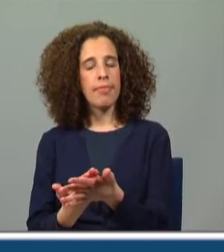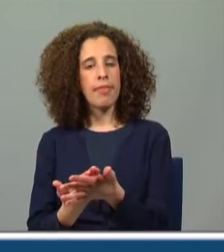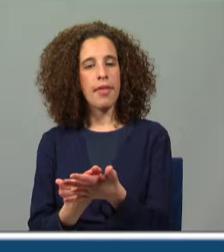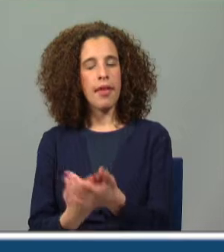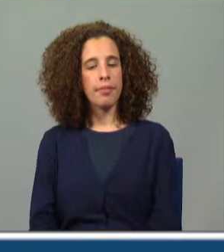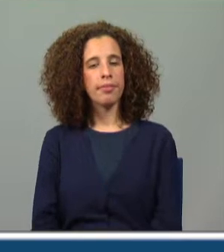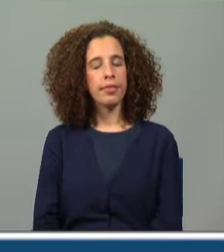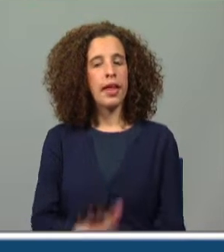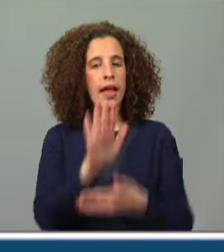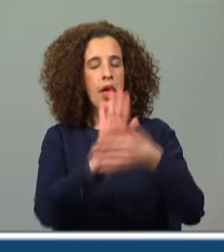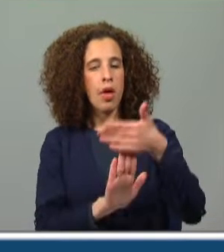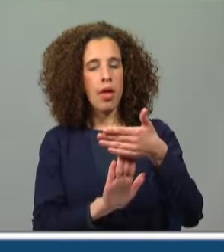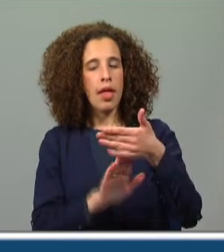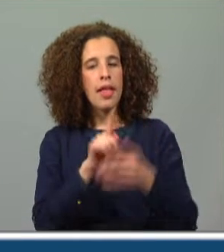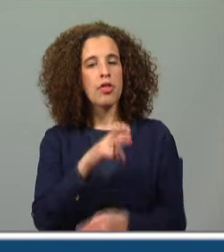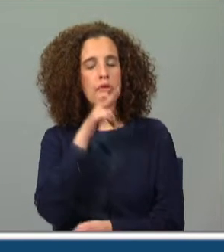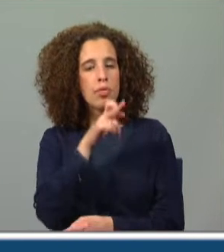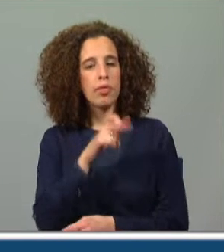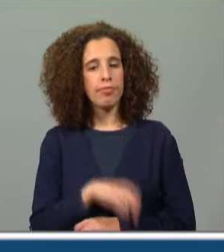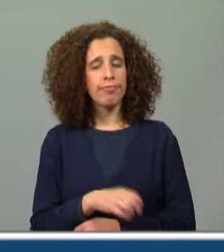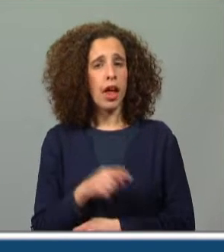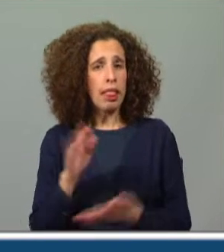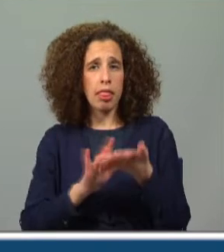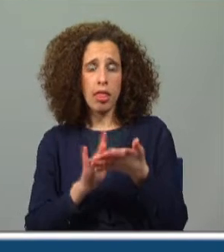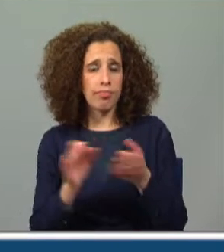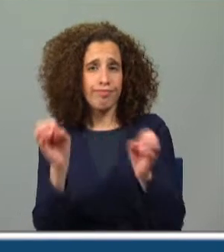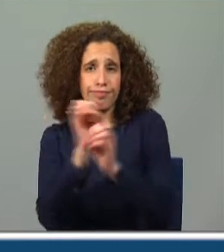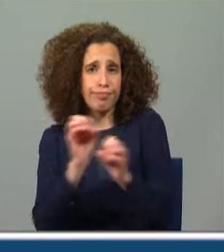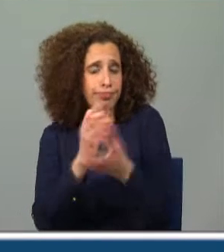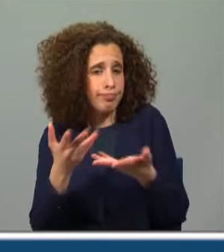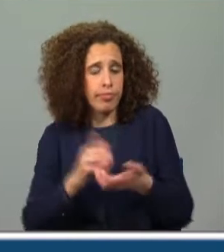colega ela responde ele que não tinha portanto vemos aqui a frieza e a 同事她回答他說他沒有所以我們在這裡看到了寒冷和